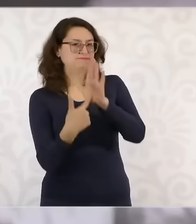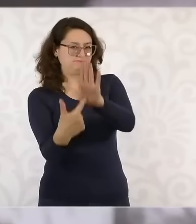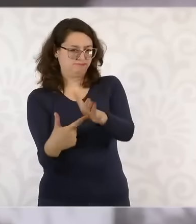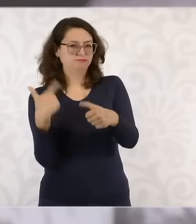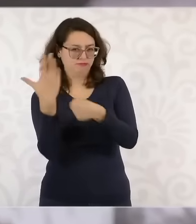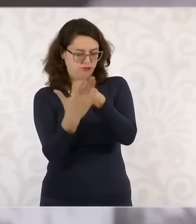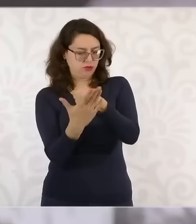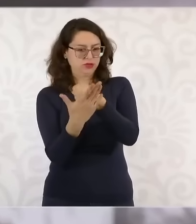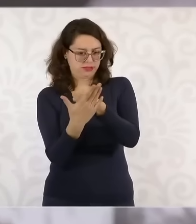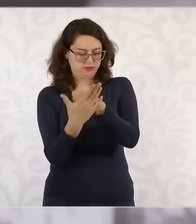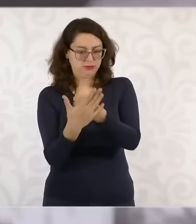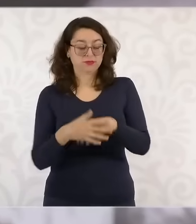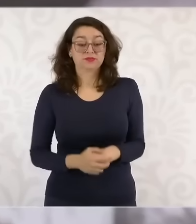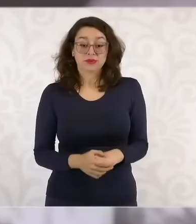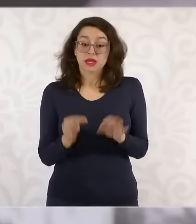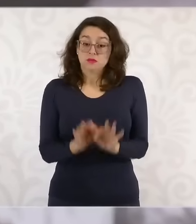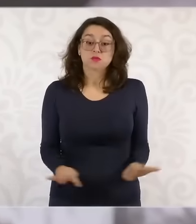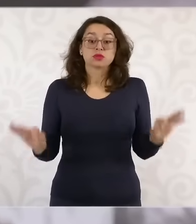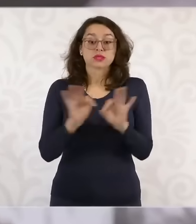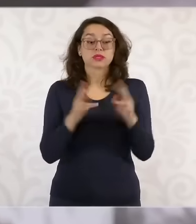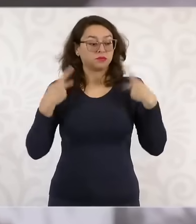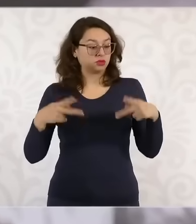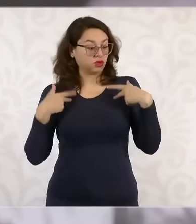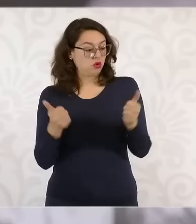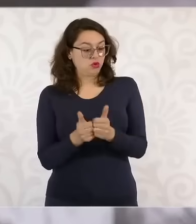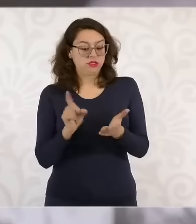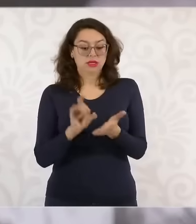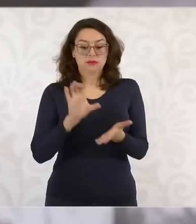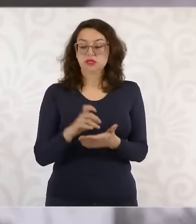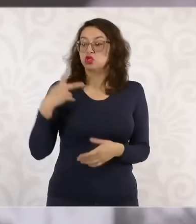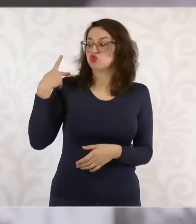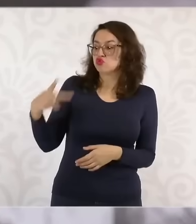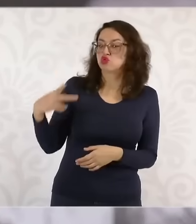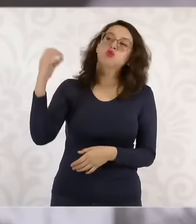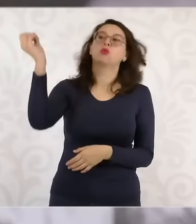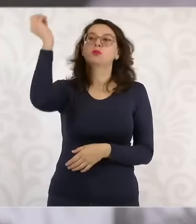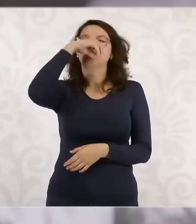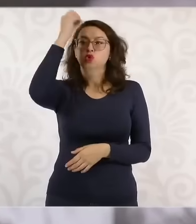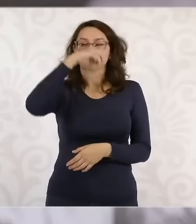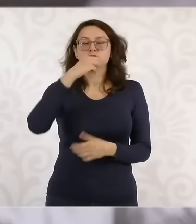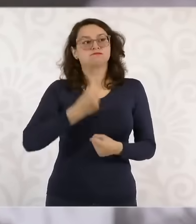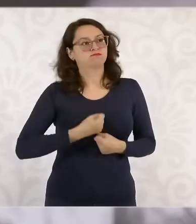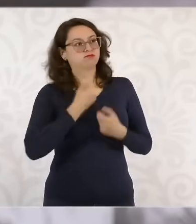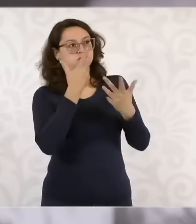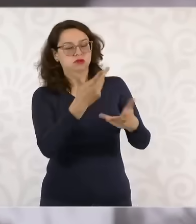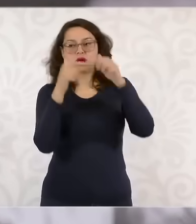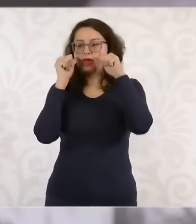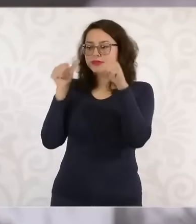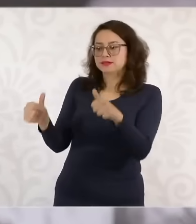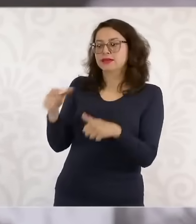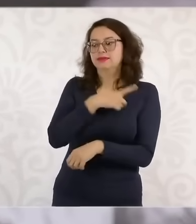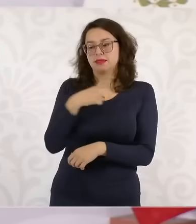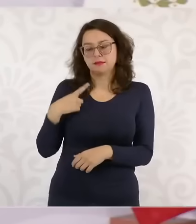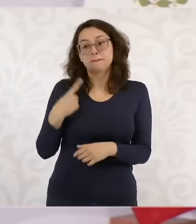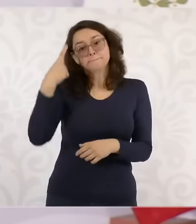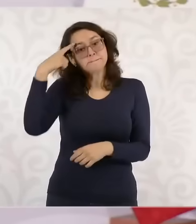personas con discapacidad para que puedan ejercer sus derechos plenamente, ir a trabajar, estudiar,